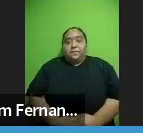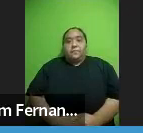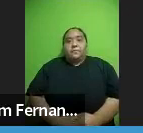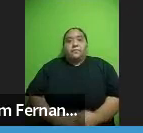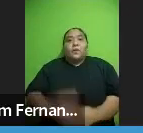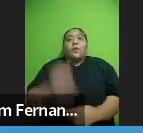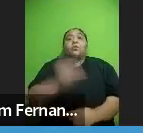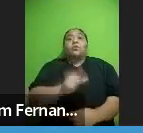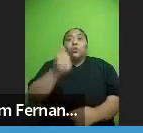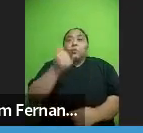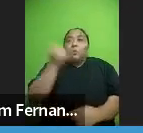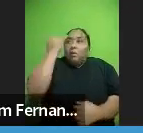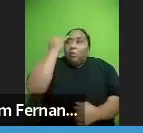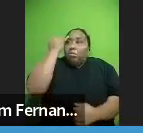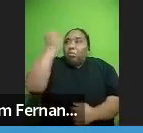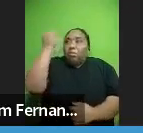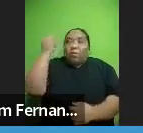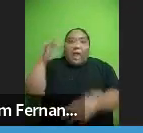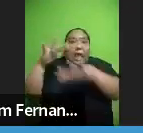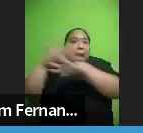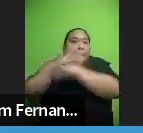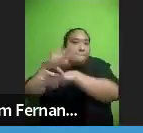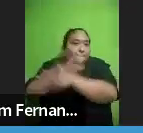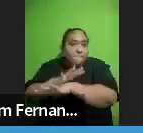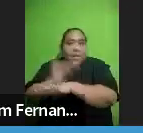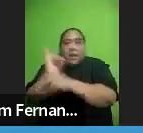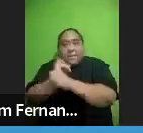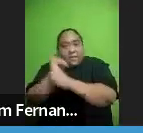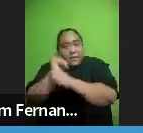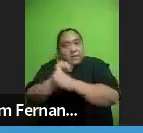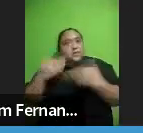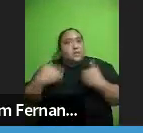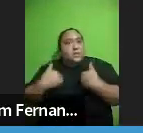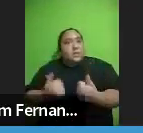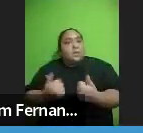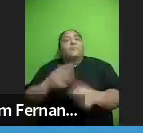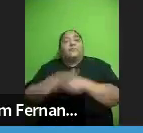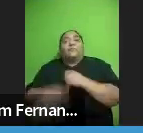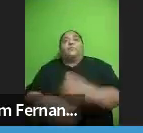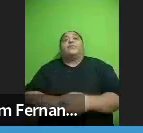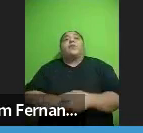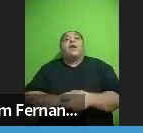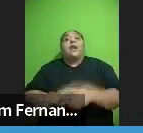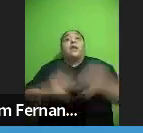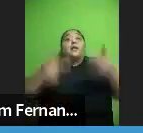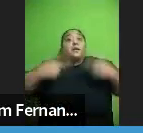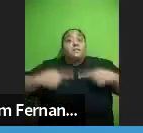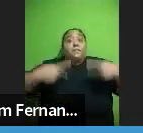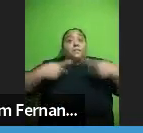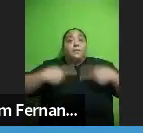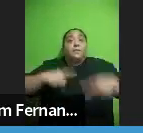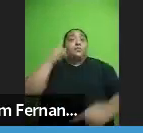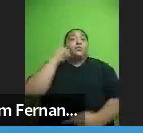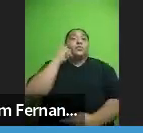Otra idea que un a que hubo que cambiar y que investigar y entender es es que las personas sordas